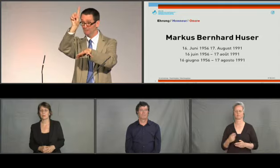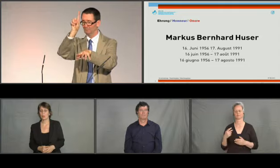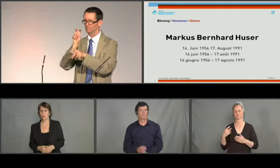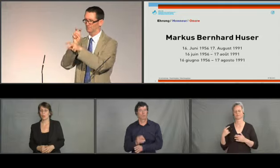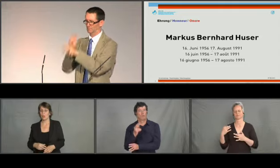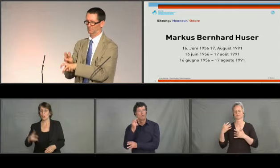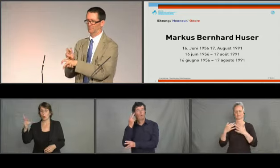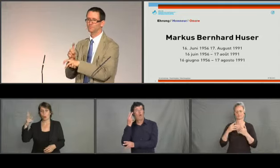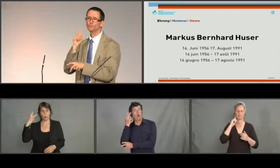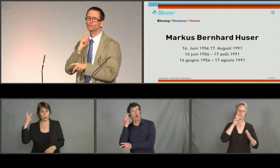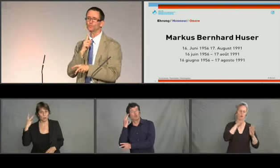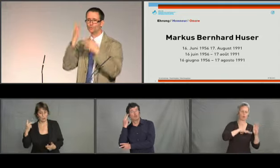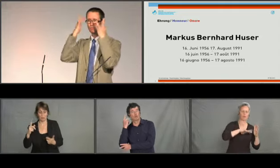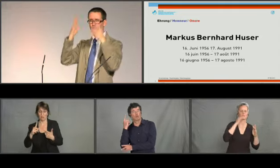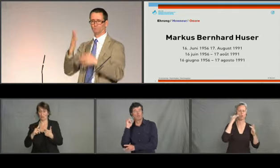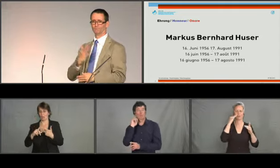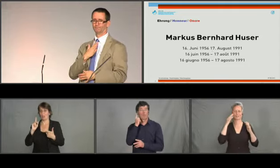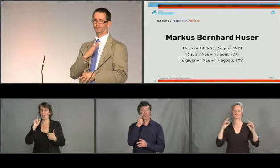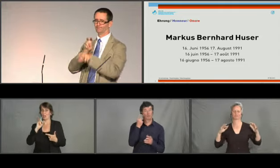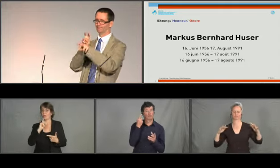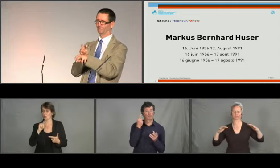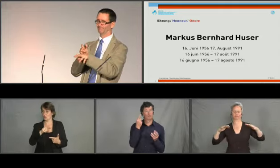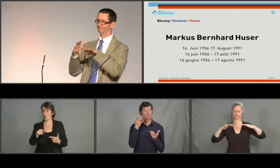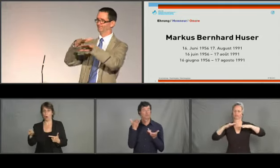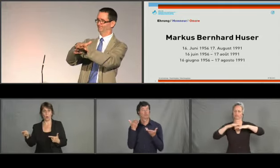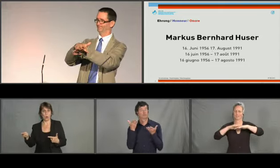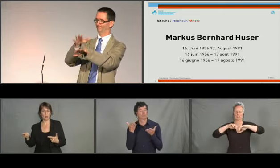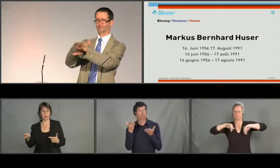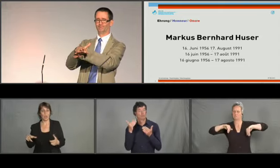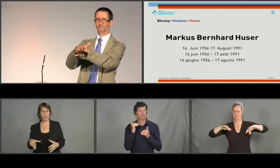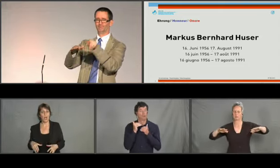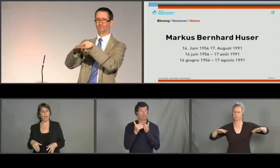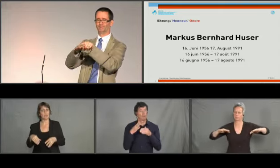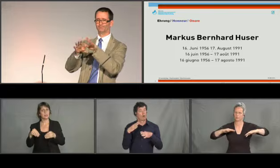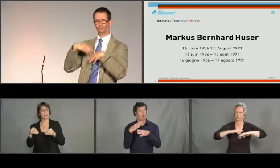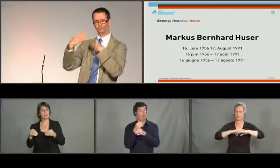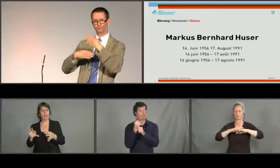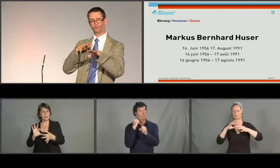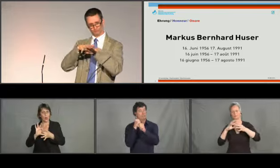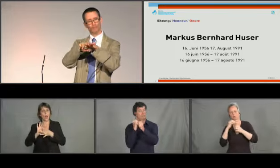tatsächlich angefangen zusammen zu arbeiten